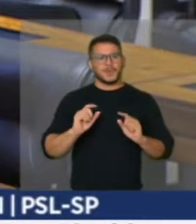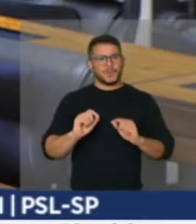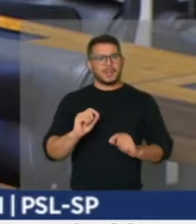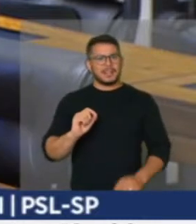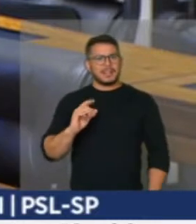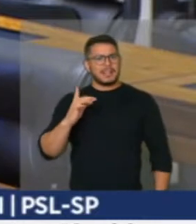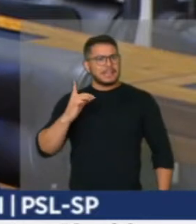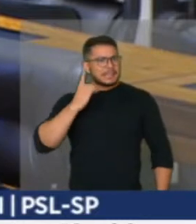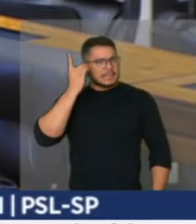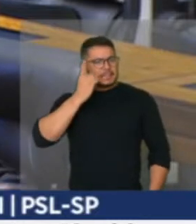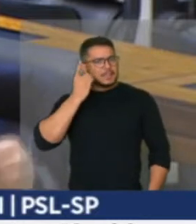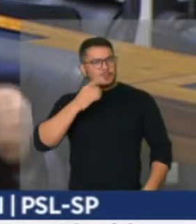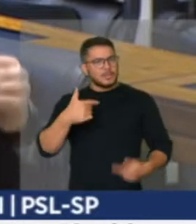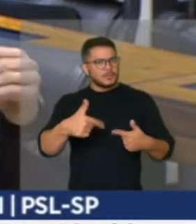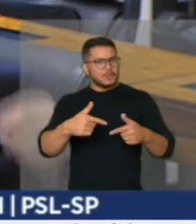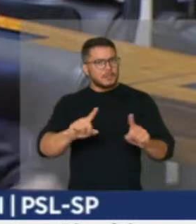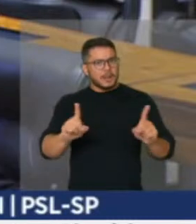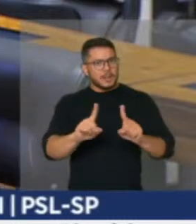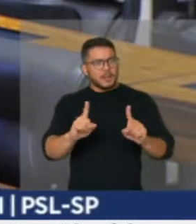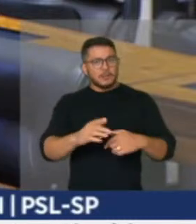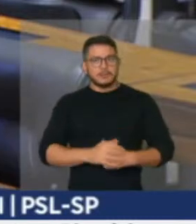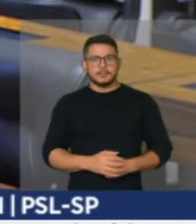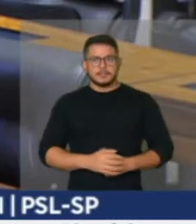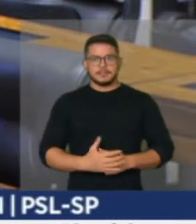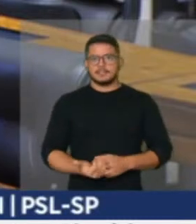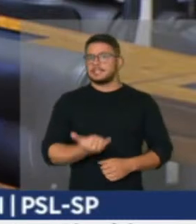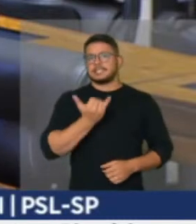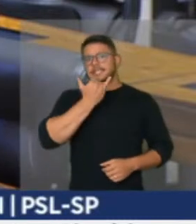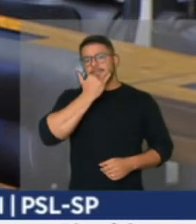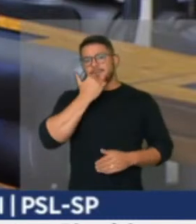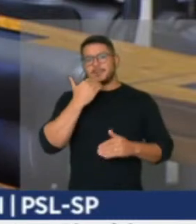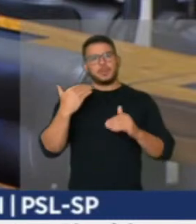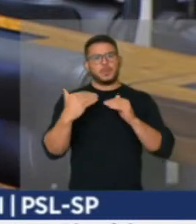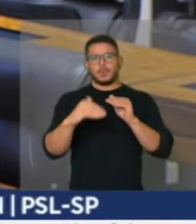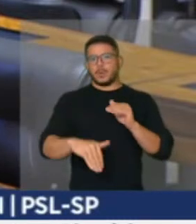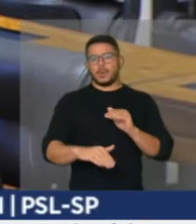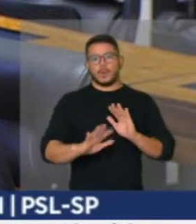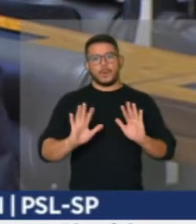CONCORDAR COM ESSA ARGUMENTAÇÃO. OS PARLAMENTARES... TRABALHAM... E TRABALHAM MUITO... E